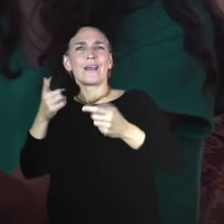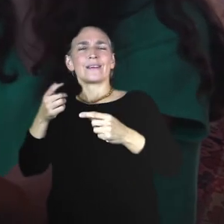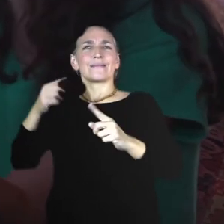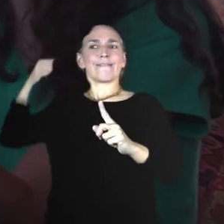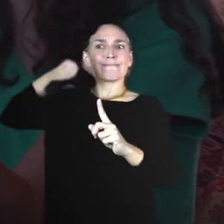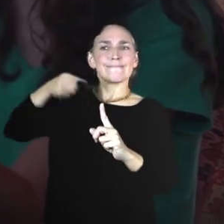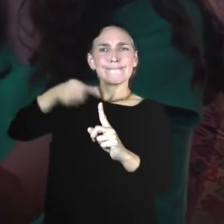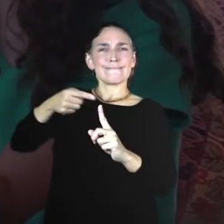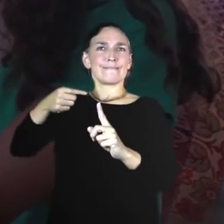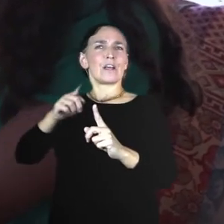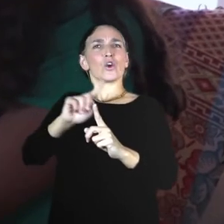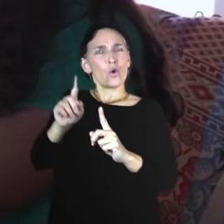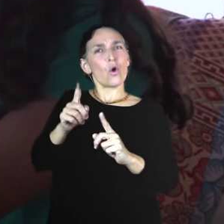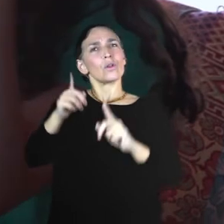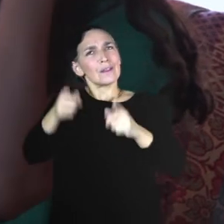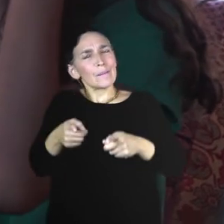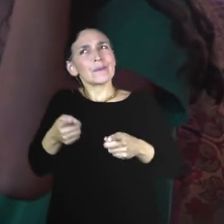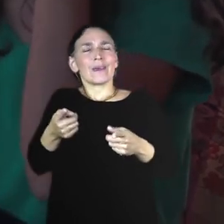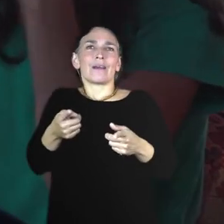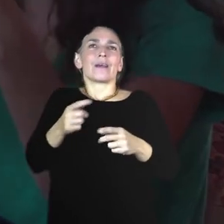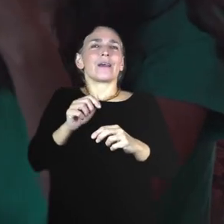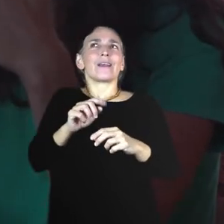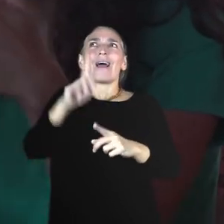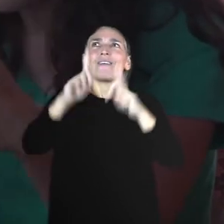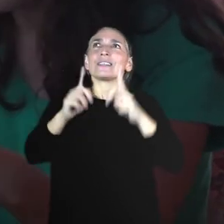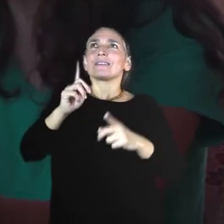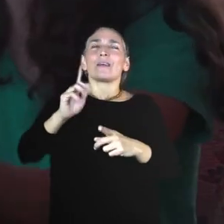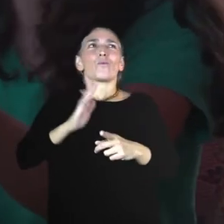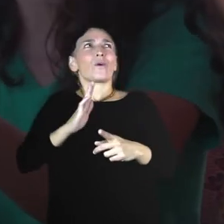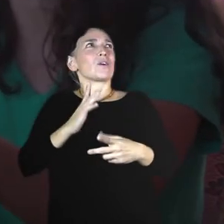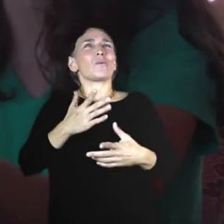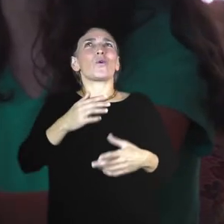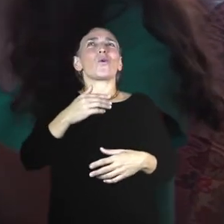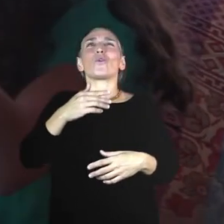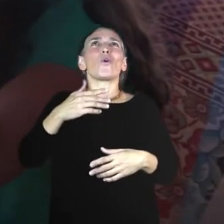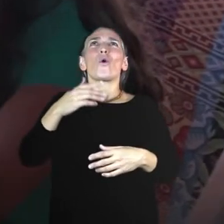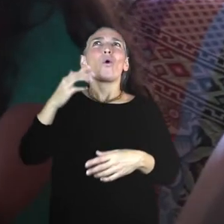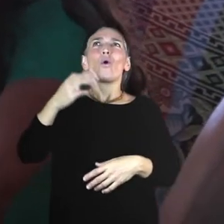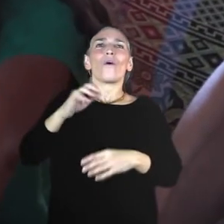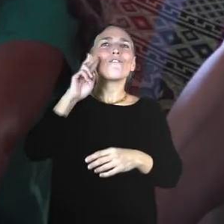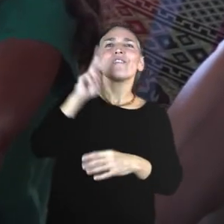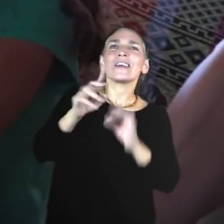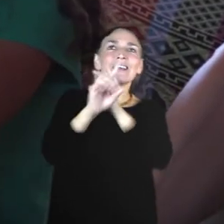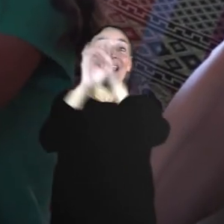o en el relato que ella puede hacer cuando todavía no es consiente de la pronfundidad.